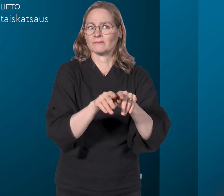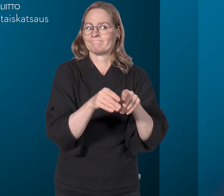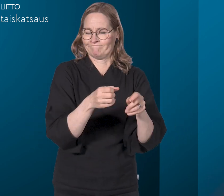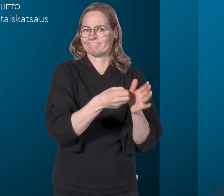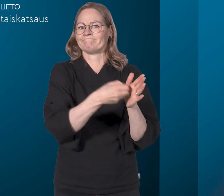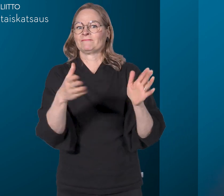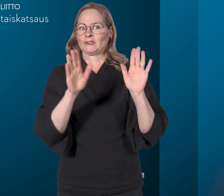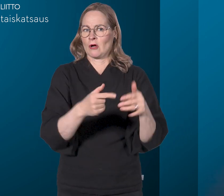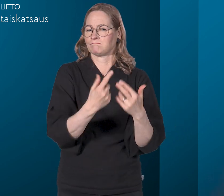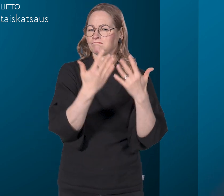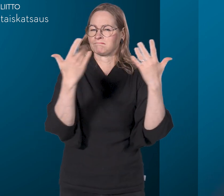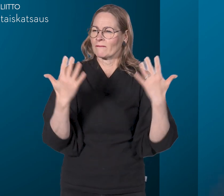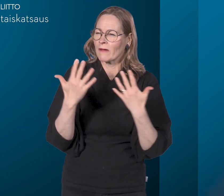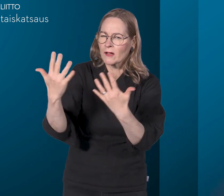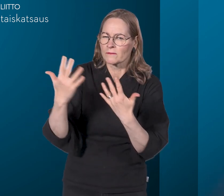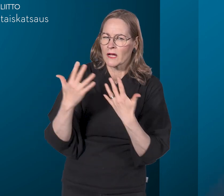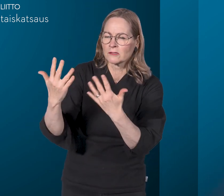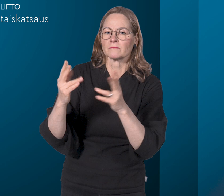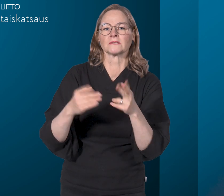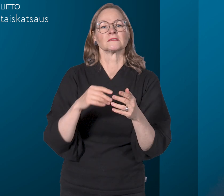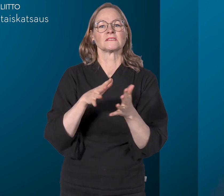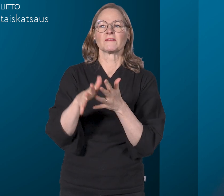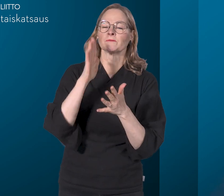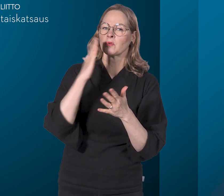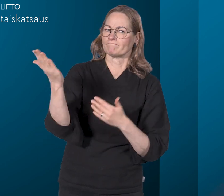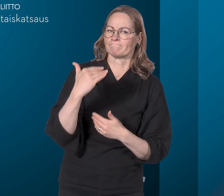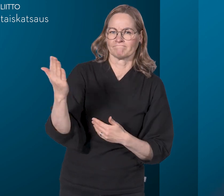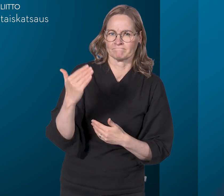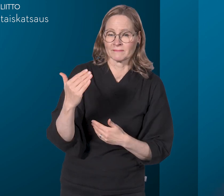on tehty useita valituksia ja selvityspyyntöjä, -